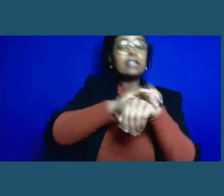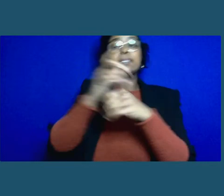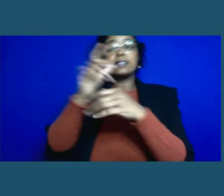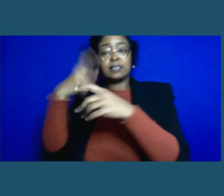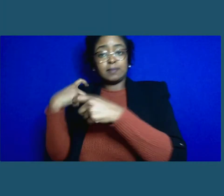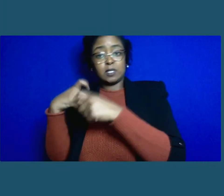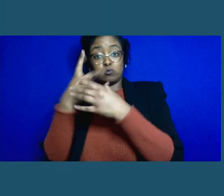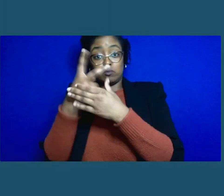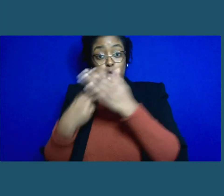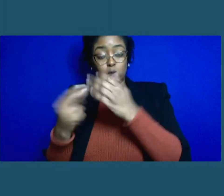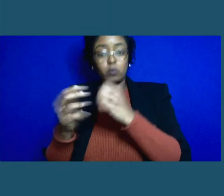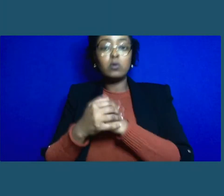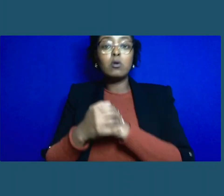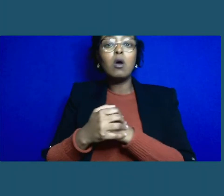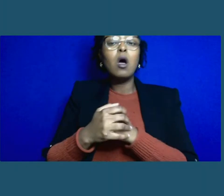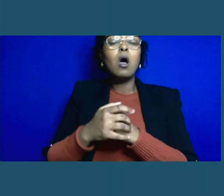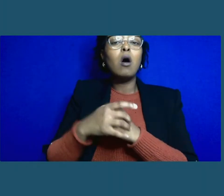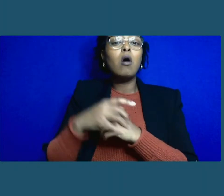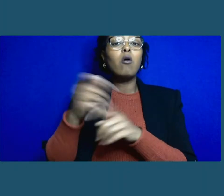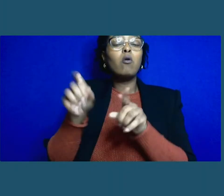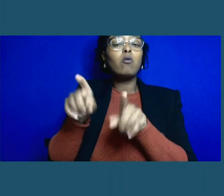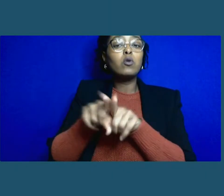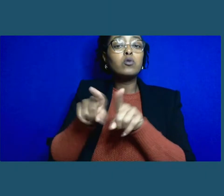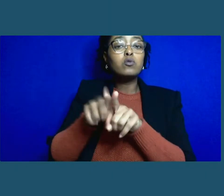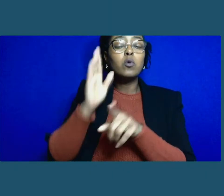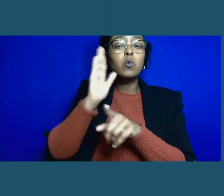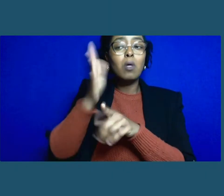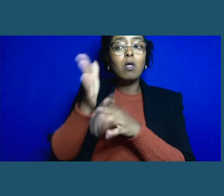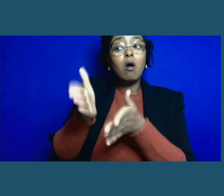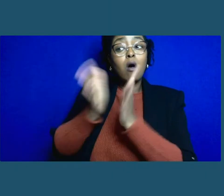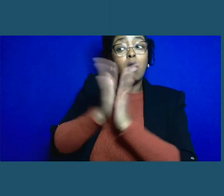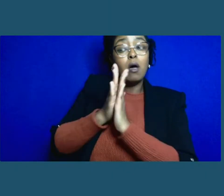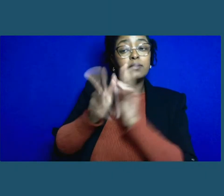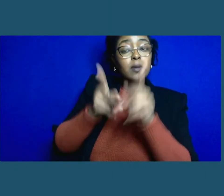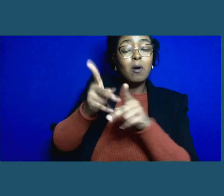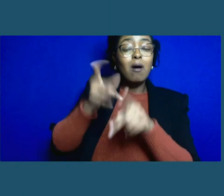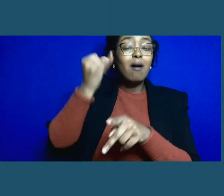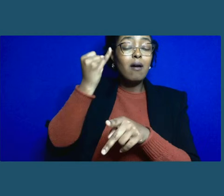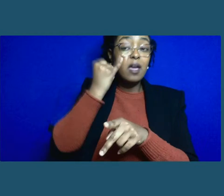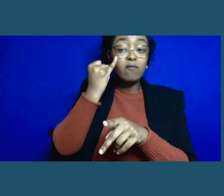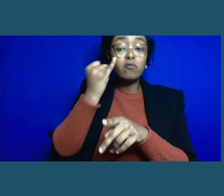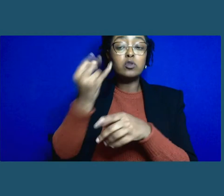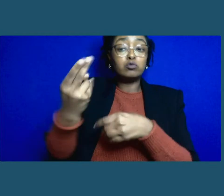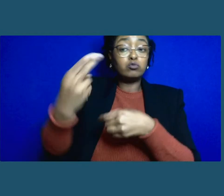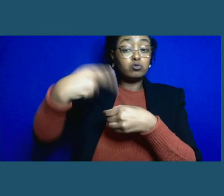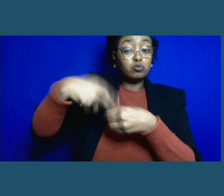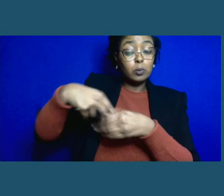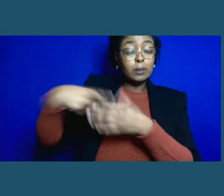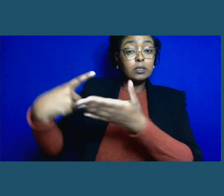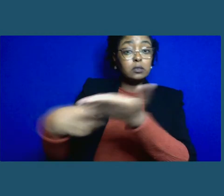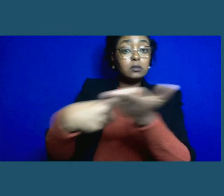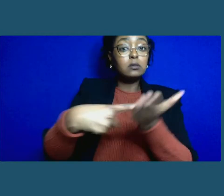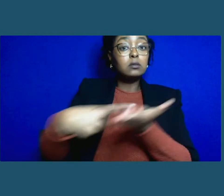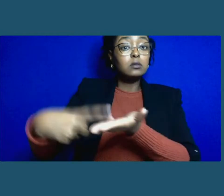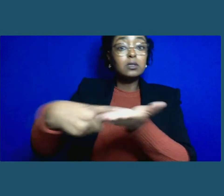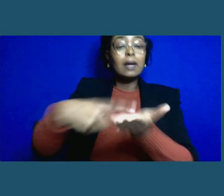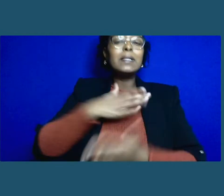, Yo. Tengo que tengo es eres